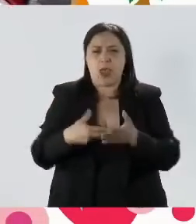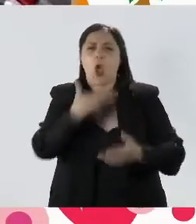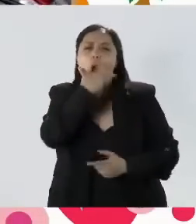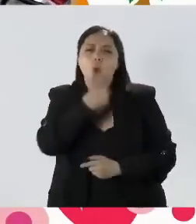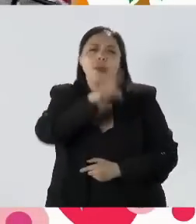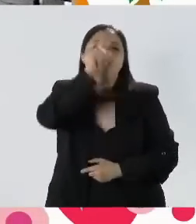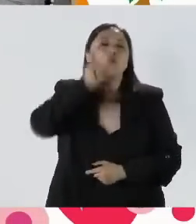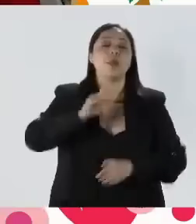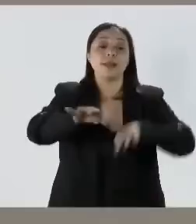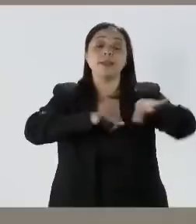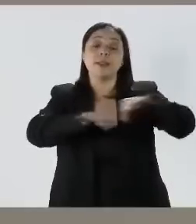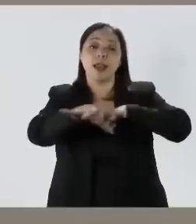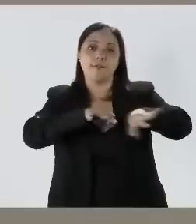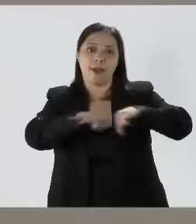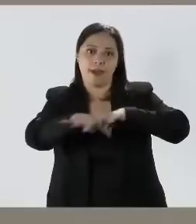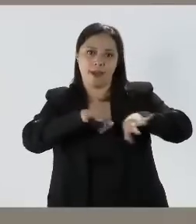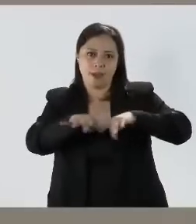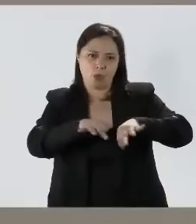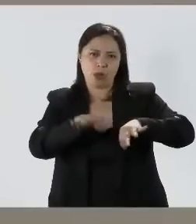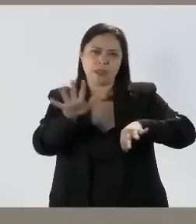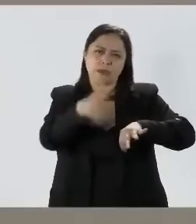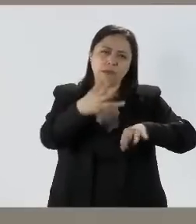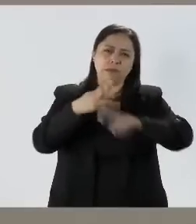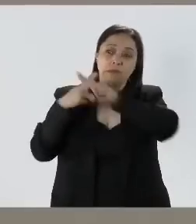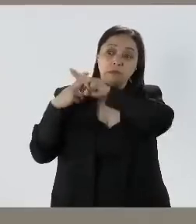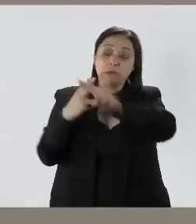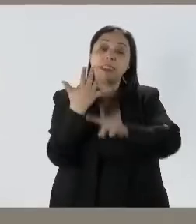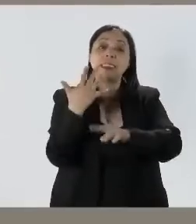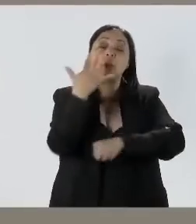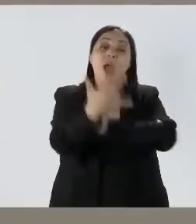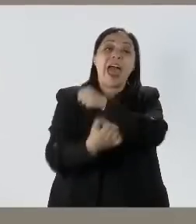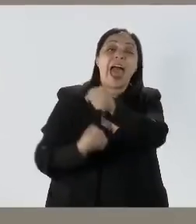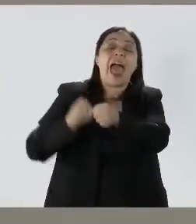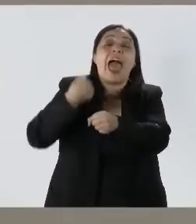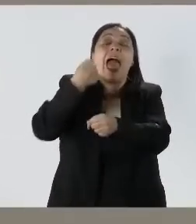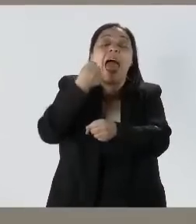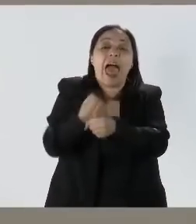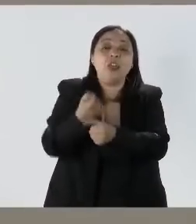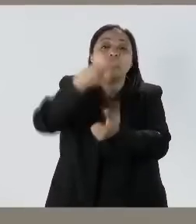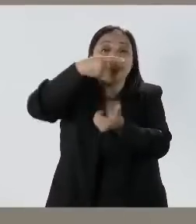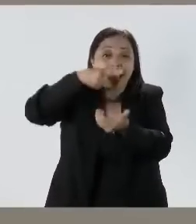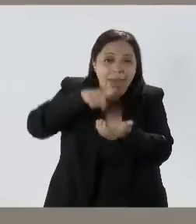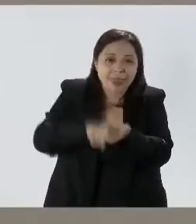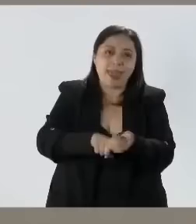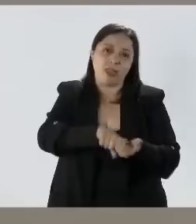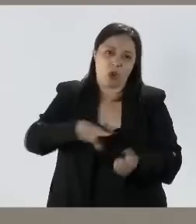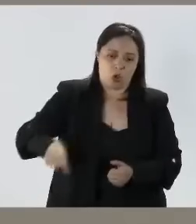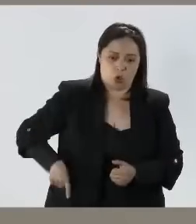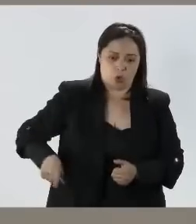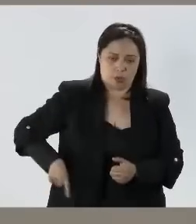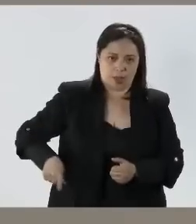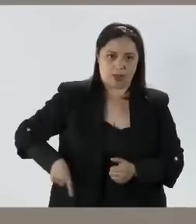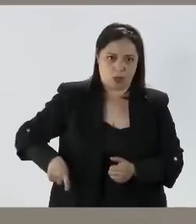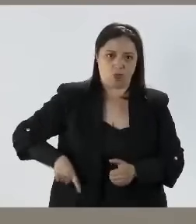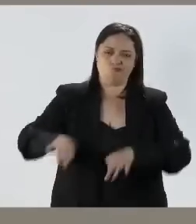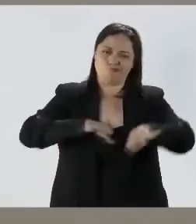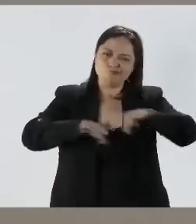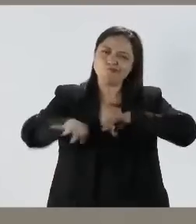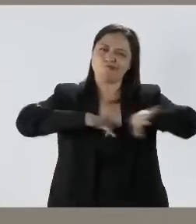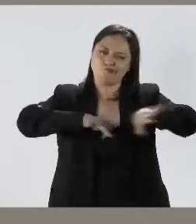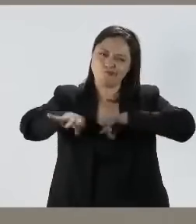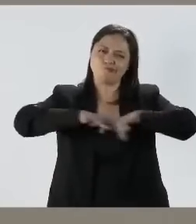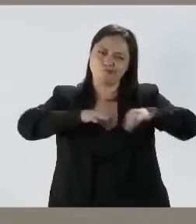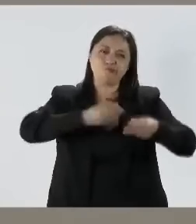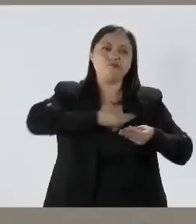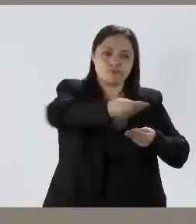que llevan más de 50 años trabajando en la el gobierno de la ciudad y se les entregó